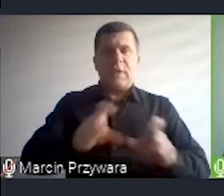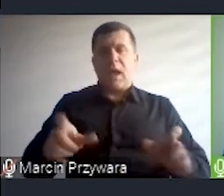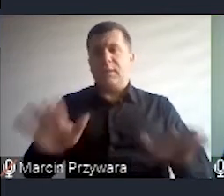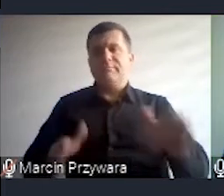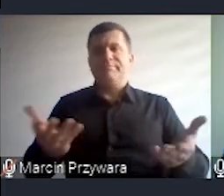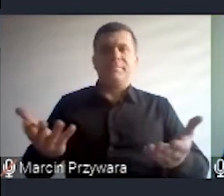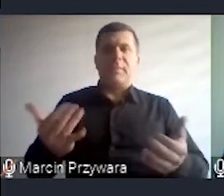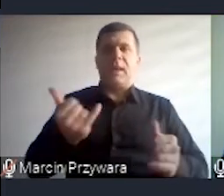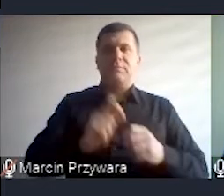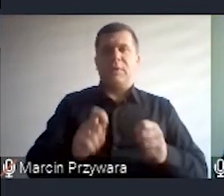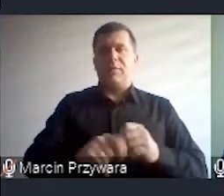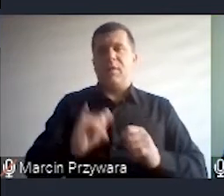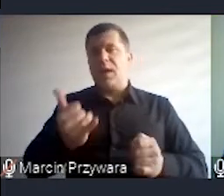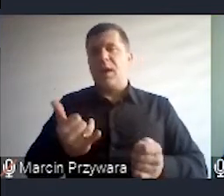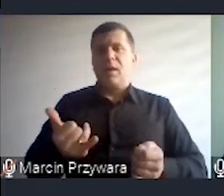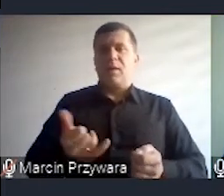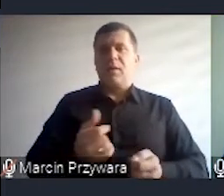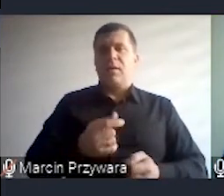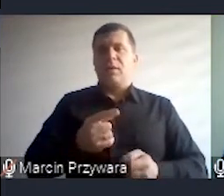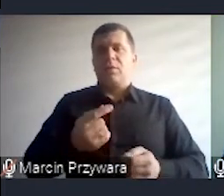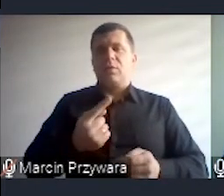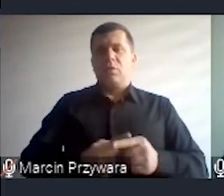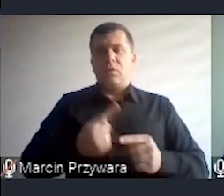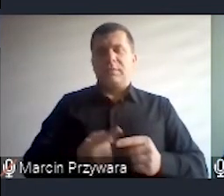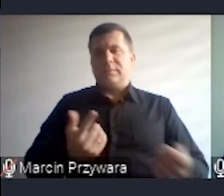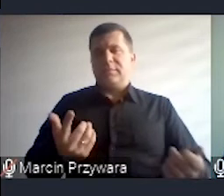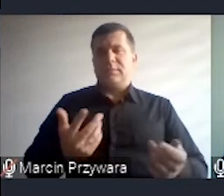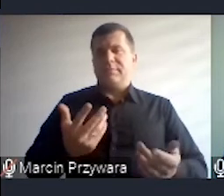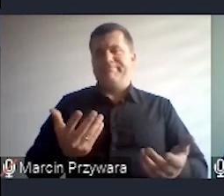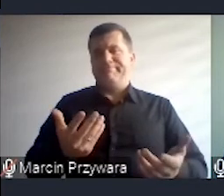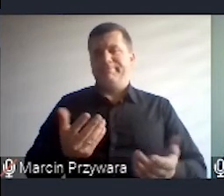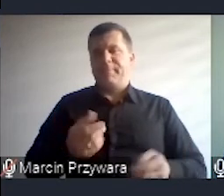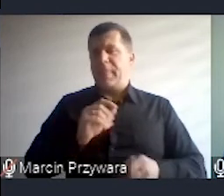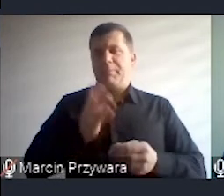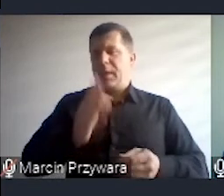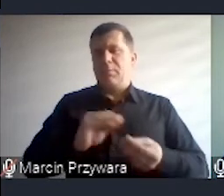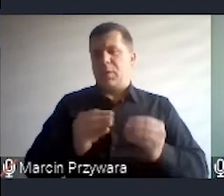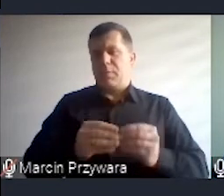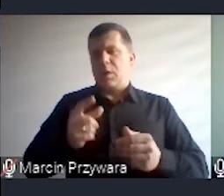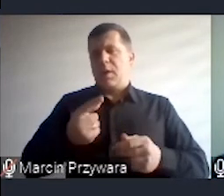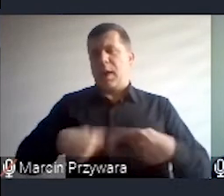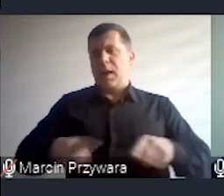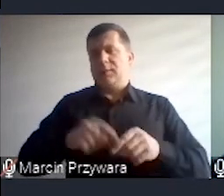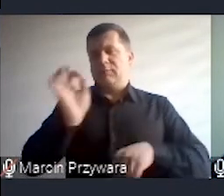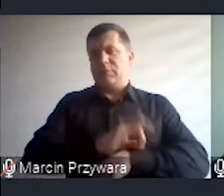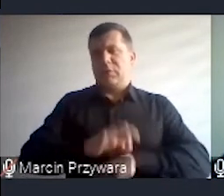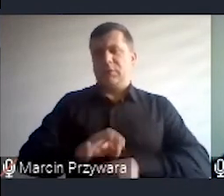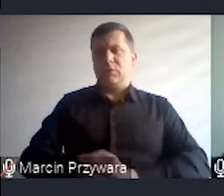czyli jakieś ewentualnie niewielkie rozbieżności nie spowodują problemów realizacji projektu.